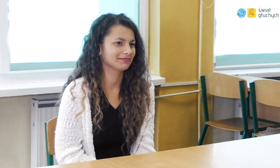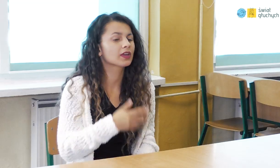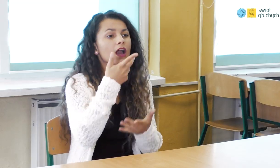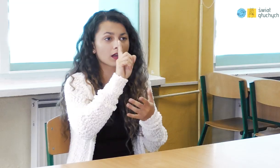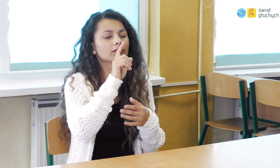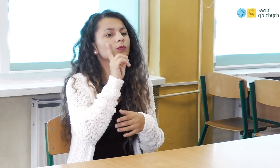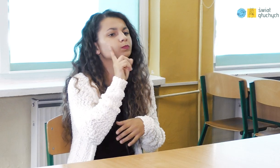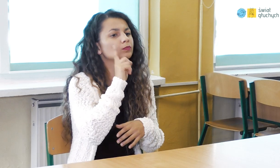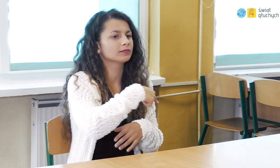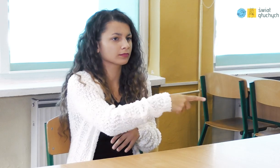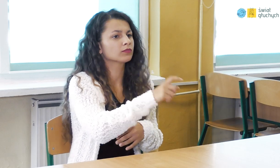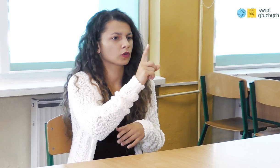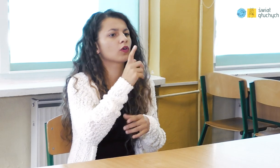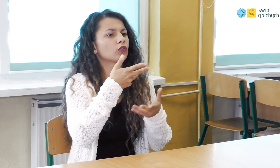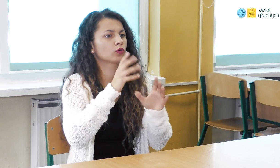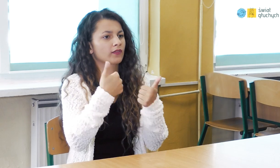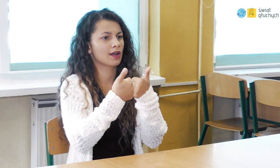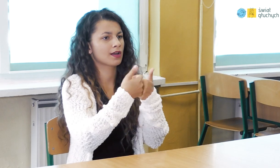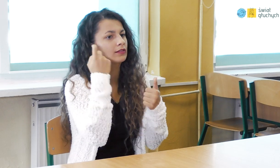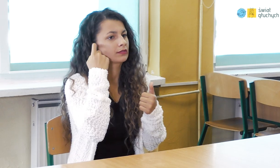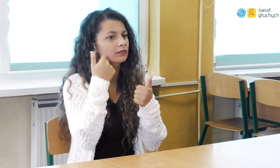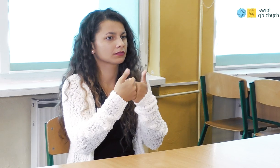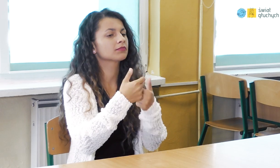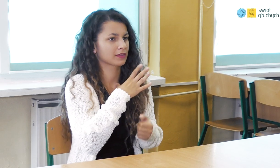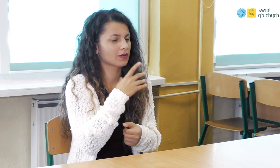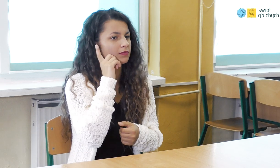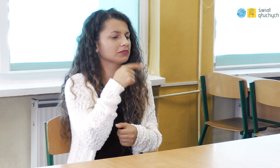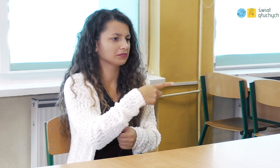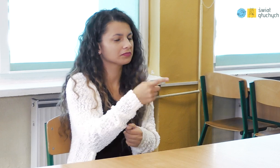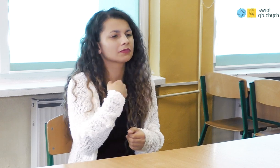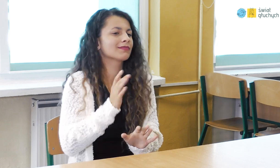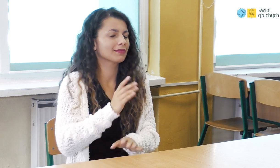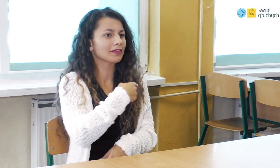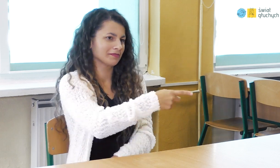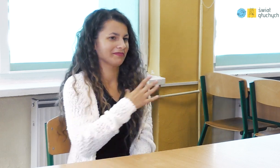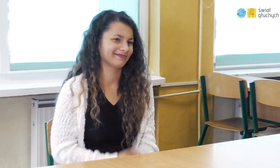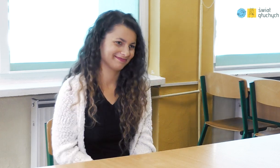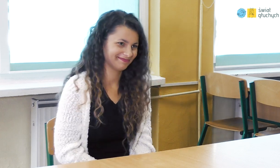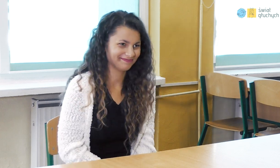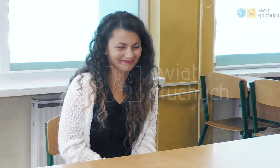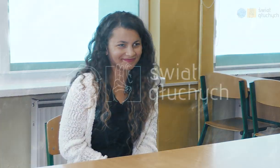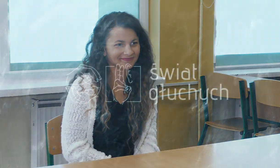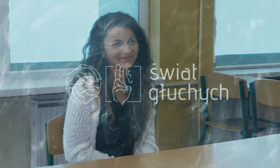Chłopcy startowali w zawodach koszykówki ze słyszącymi. Ja nie, ale oni tak.